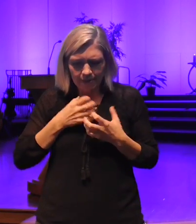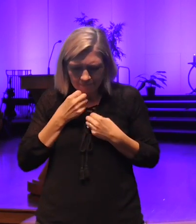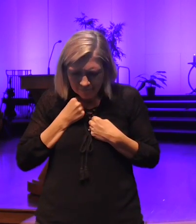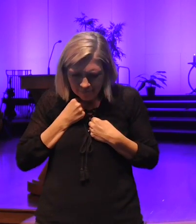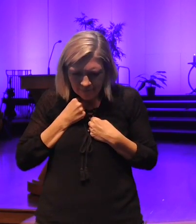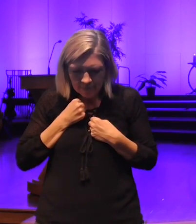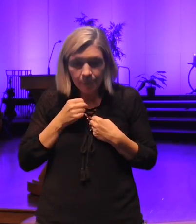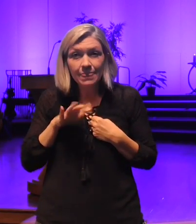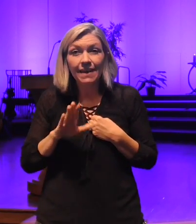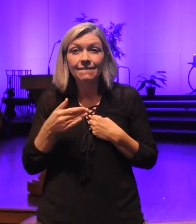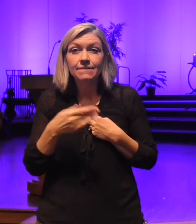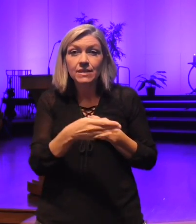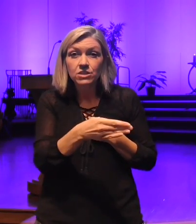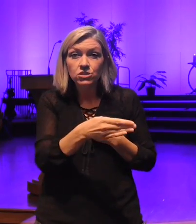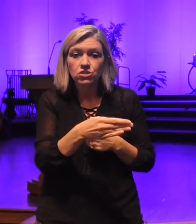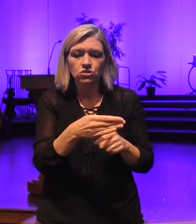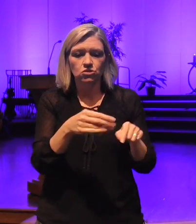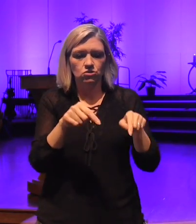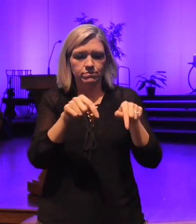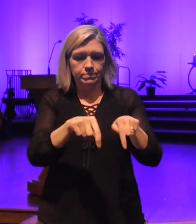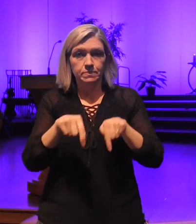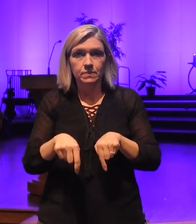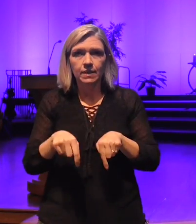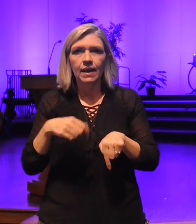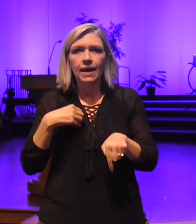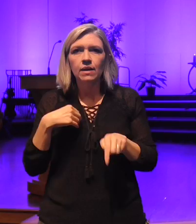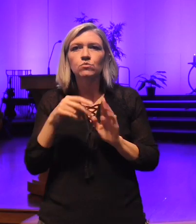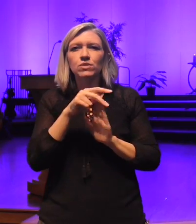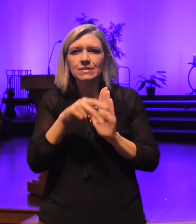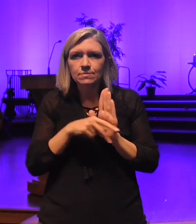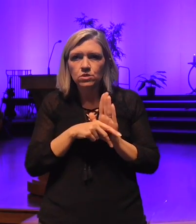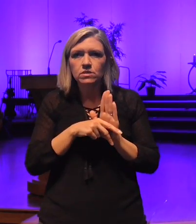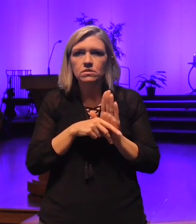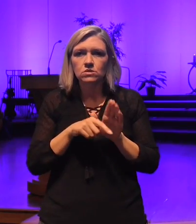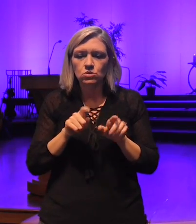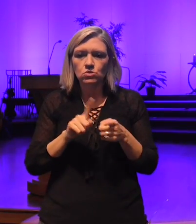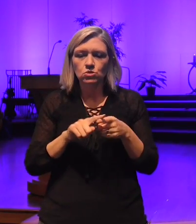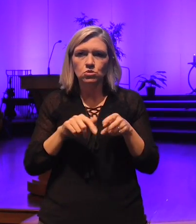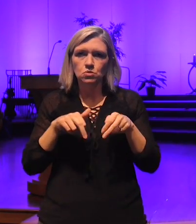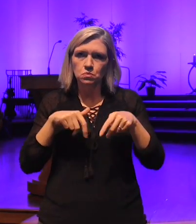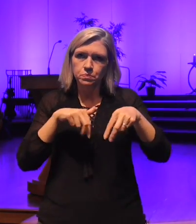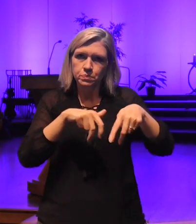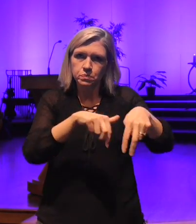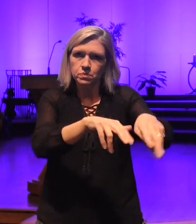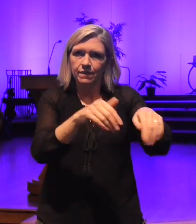principios por los que avanzamos son los que nos llevarán hacia adelante el principio de que somos puros Espíritu